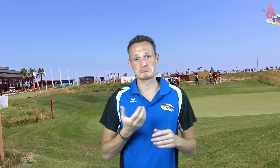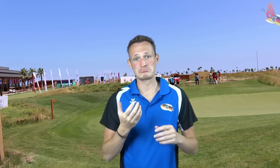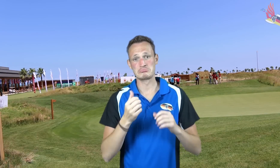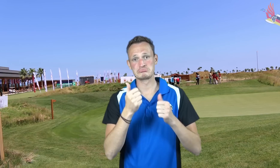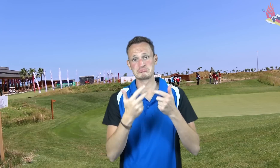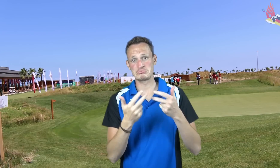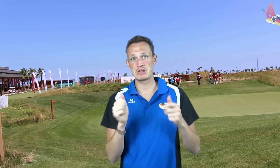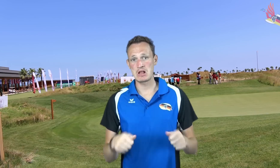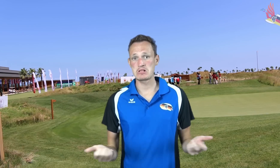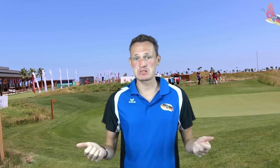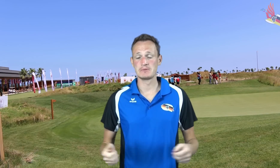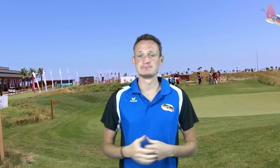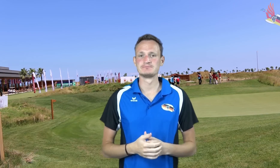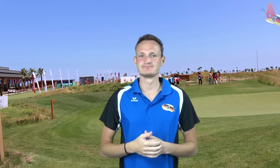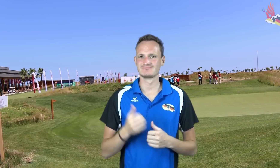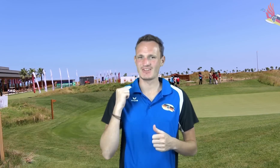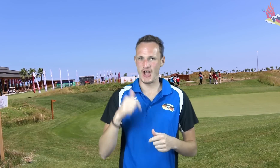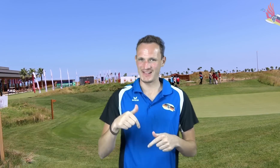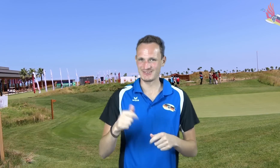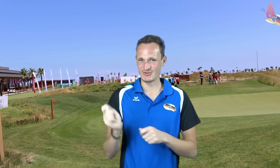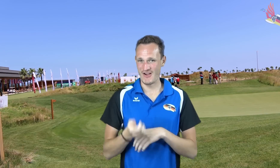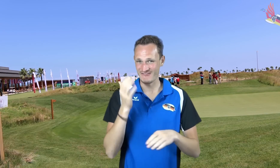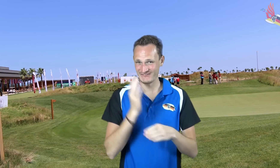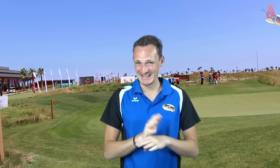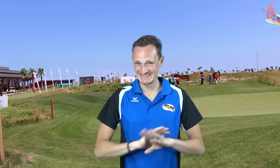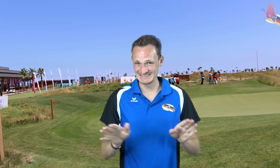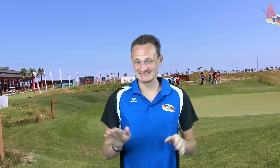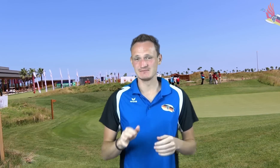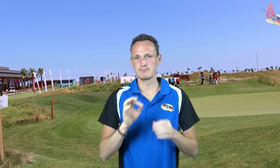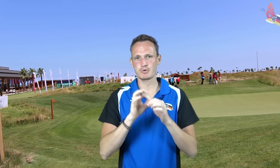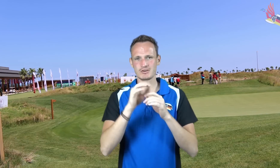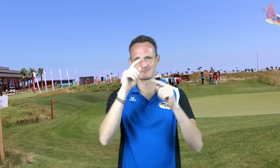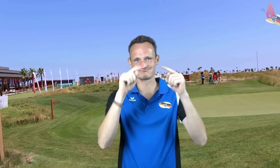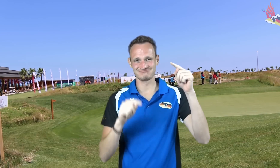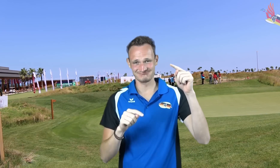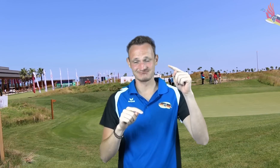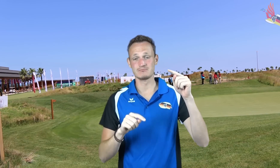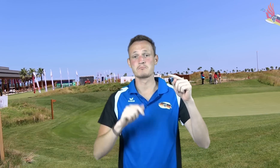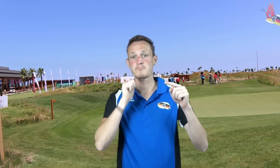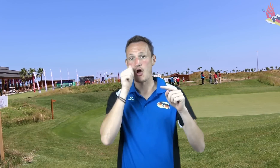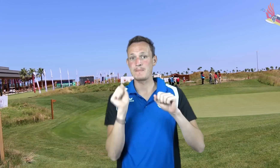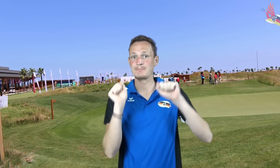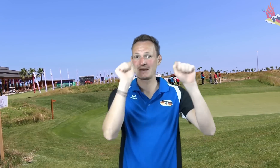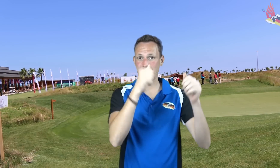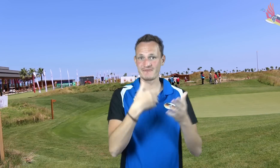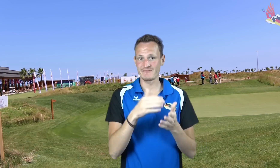Für die Deutschen sieht es gut aus, es können sogar Medaillen dabei rausspringen. Die Punkte, die heute gespielt wurden, werden auf die morgigen addiert.